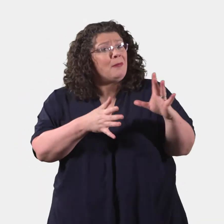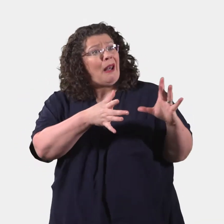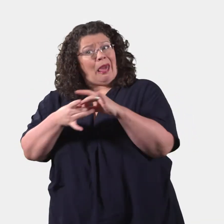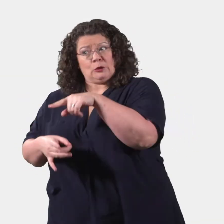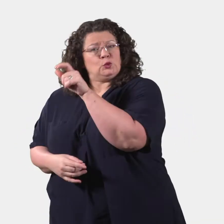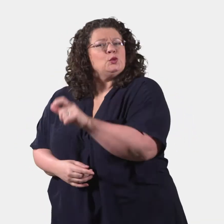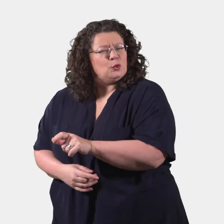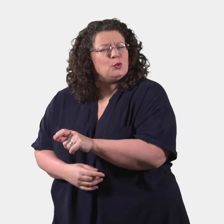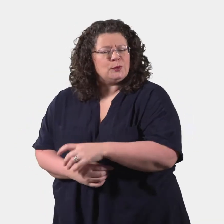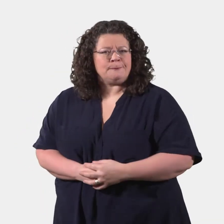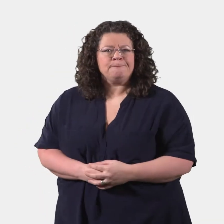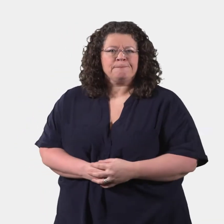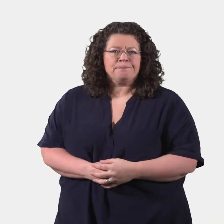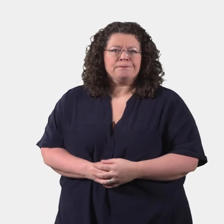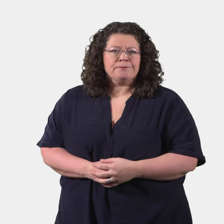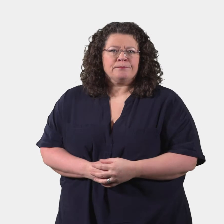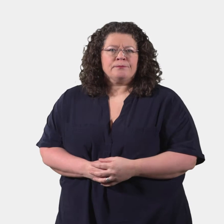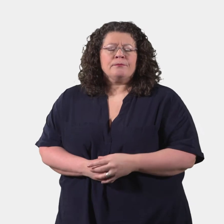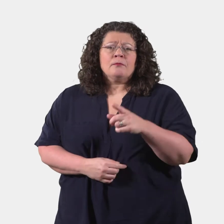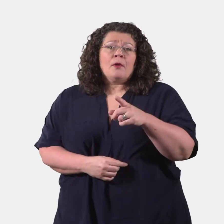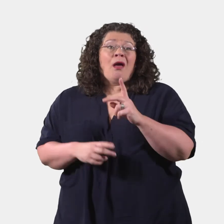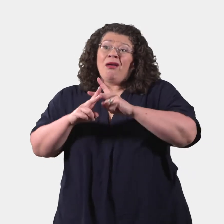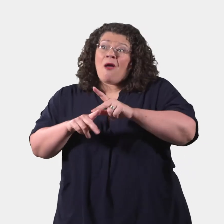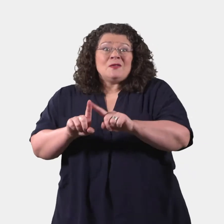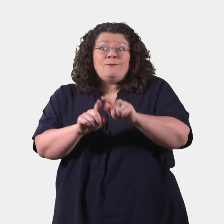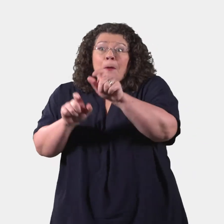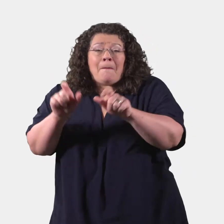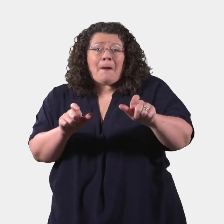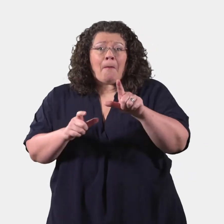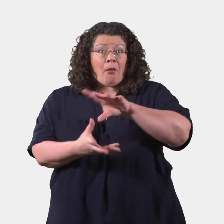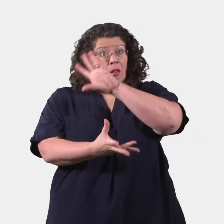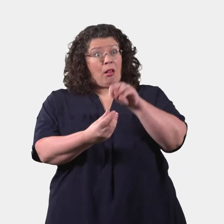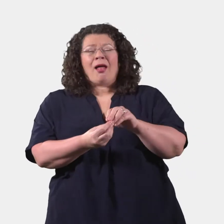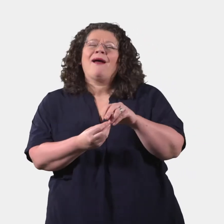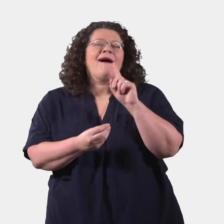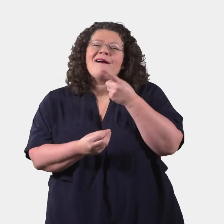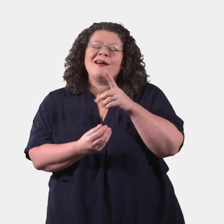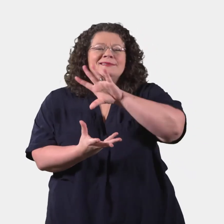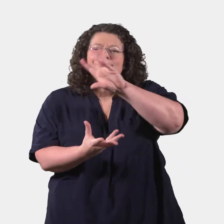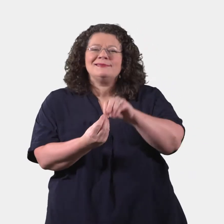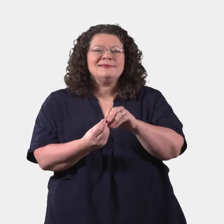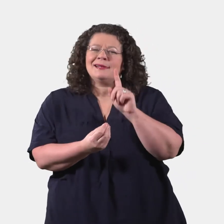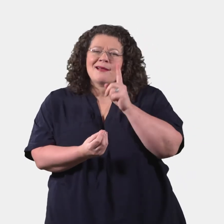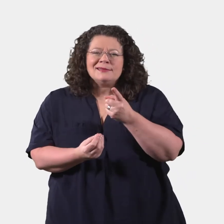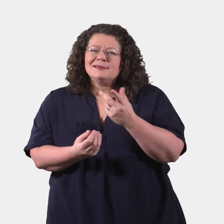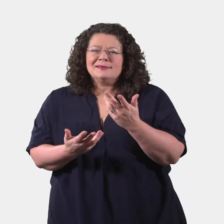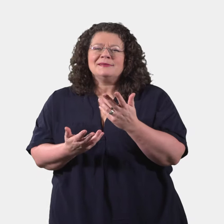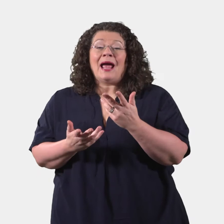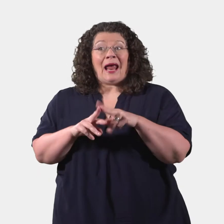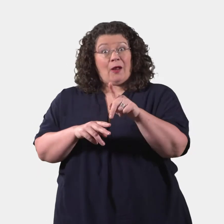Chewch chi ddim adio’r amser rydych chi’n ei dreulio yn gofalu am wahanol bobl. Os ydych chi’n gofalu am fwy nag un person,